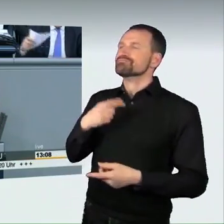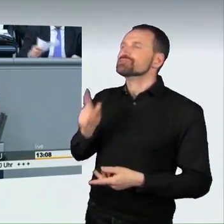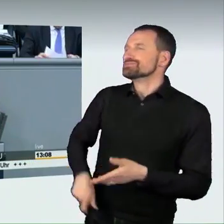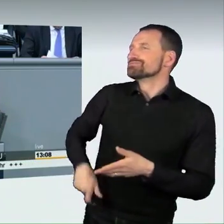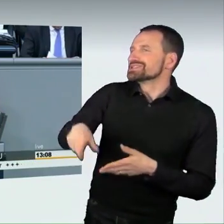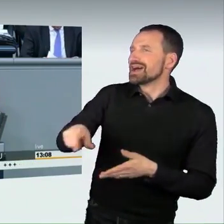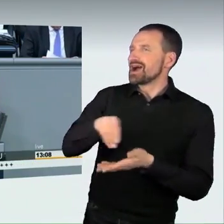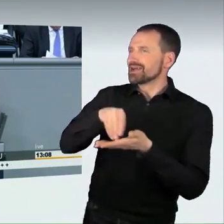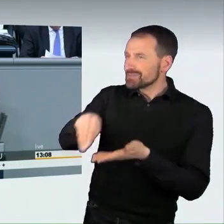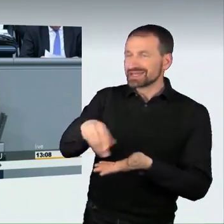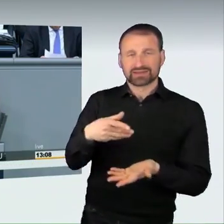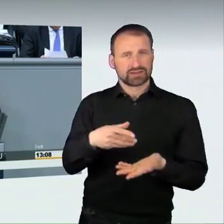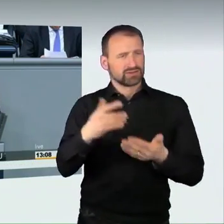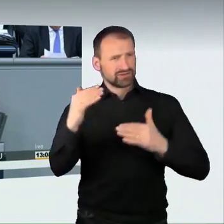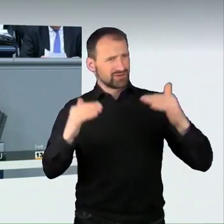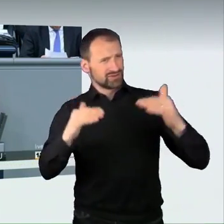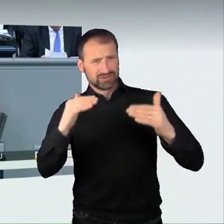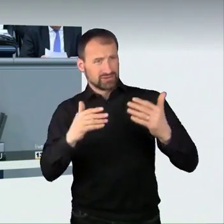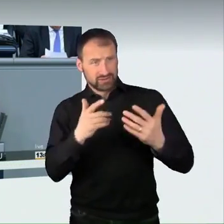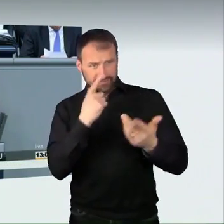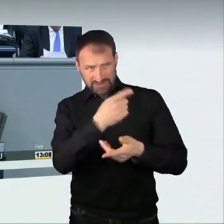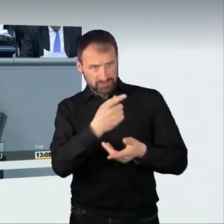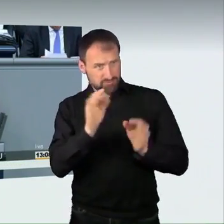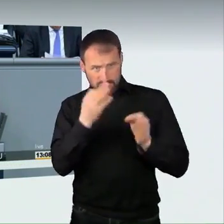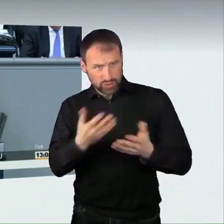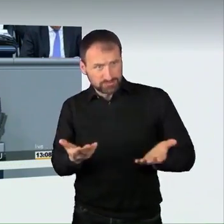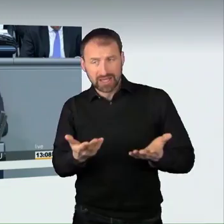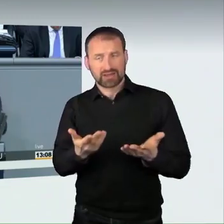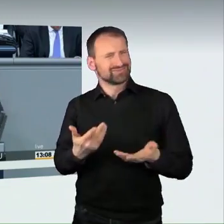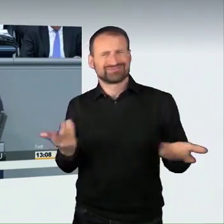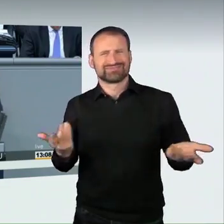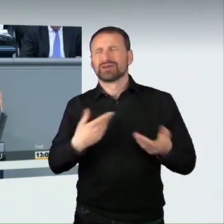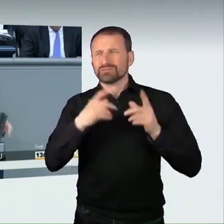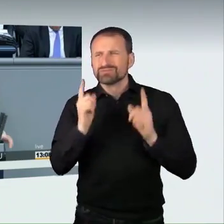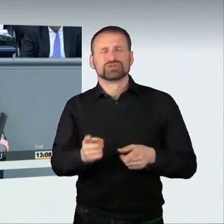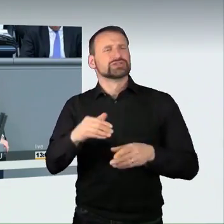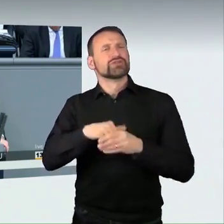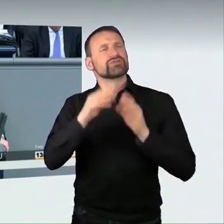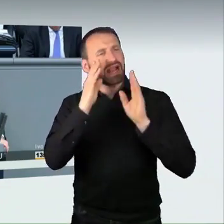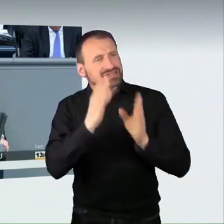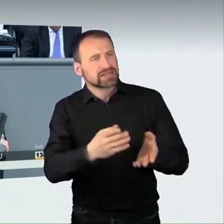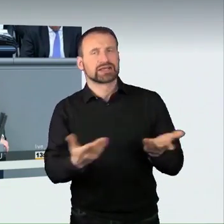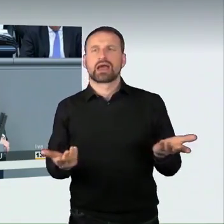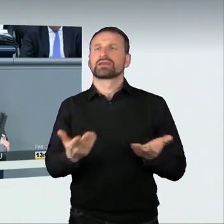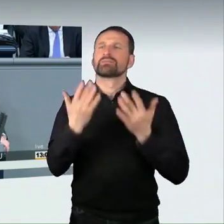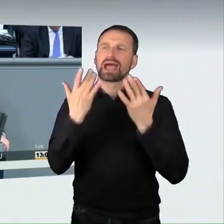Das bedeutet die Aufkündigung dessen, was wir bei dieser Frage der Verlässlichkeit, der Berechenbarkeit und, wenn Sie es denn so haben wollen,